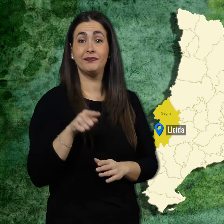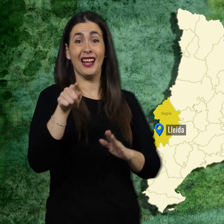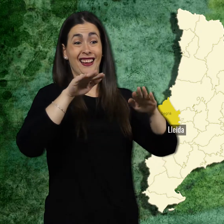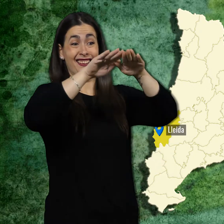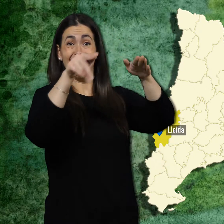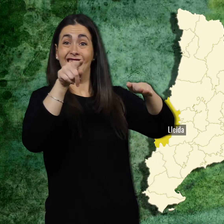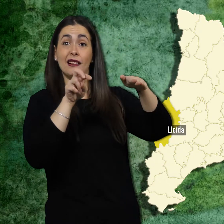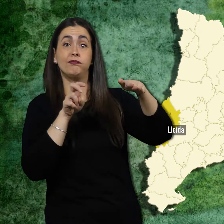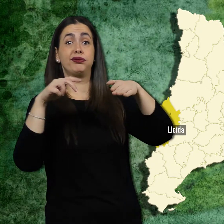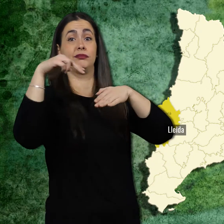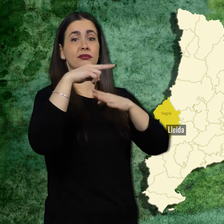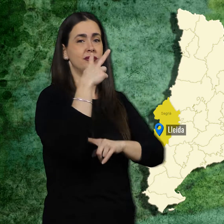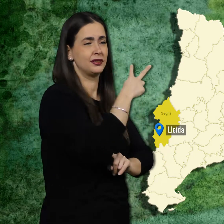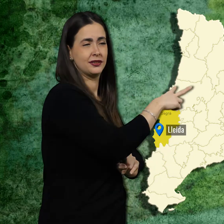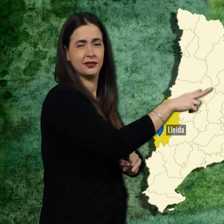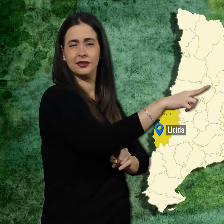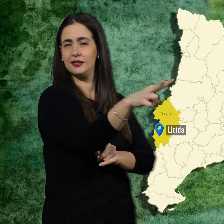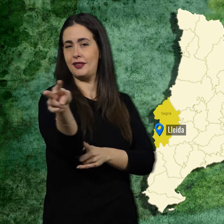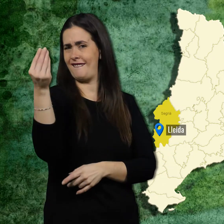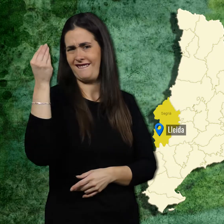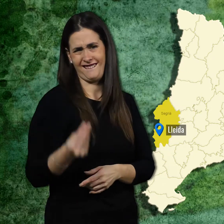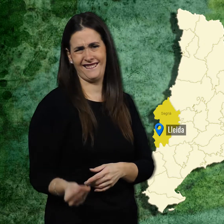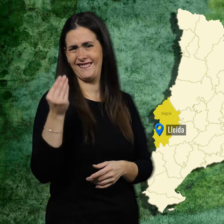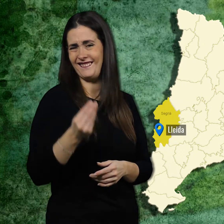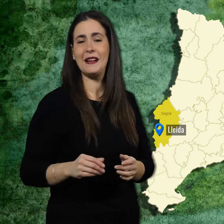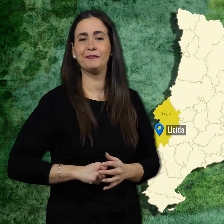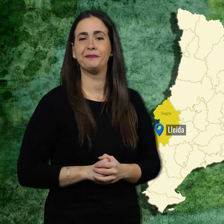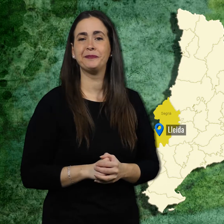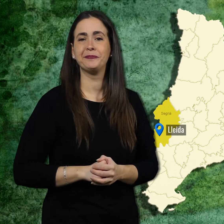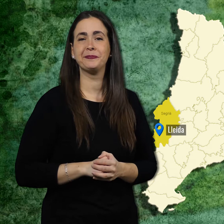permeten obtenir les millors vistes de la ciutat.